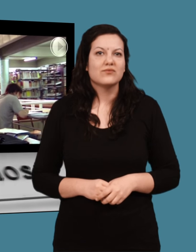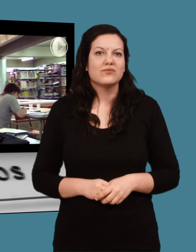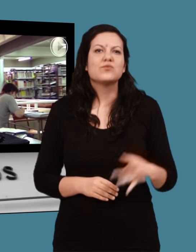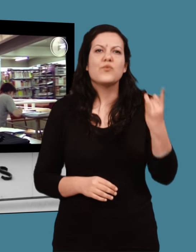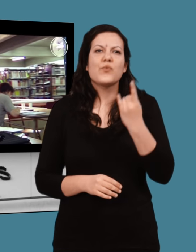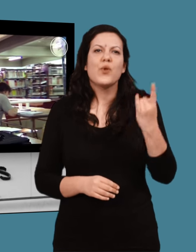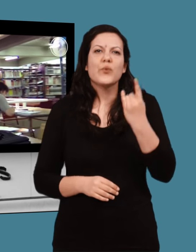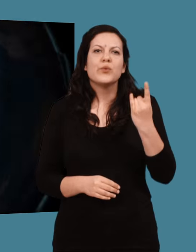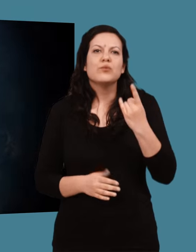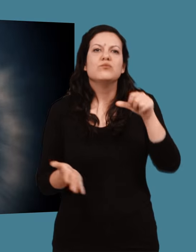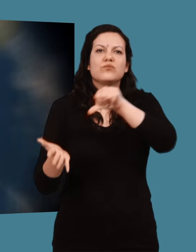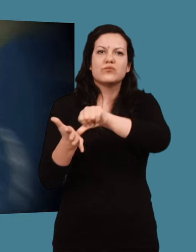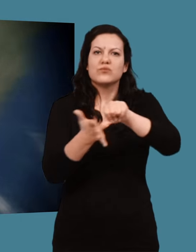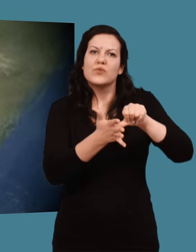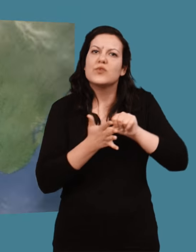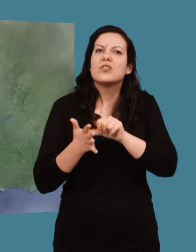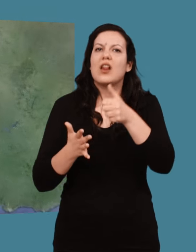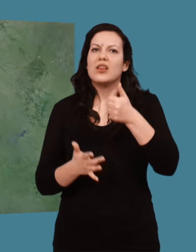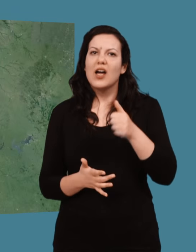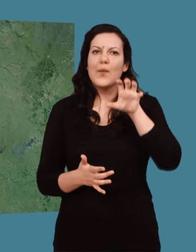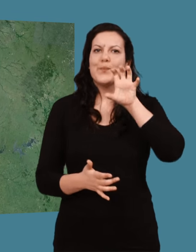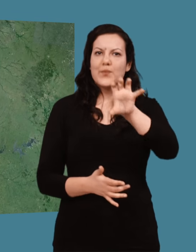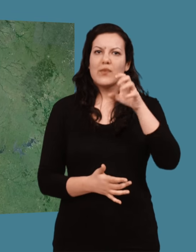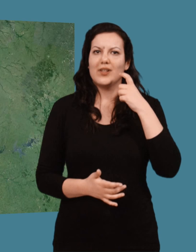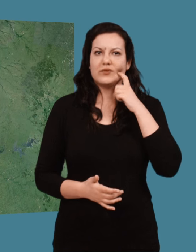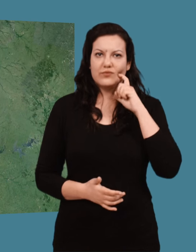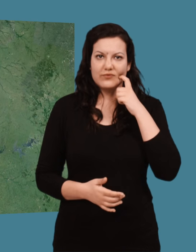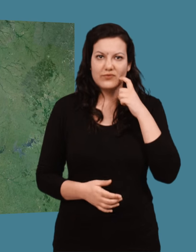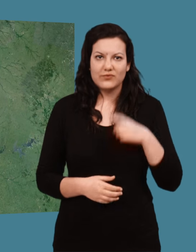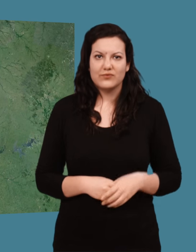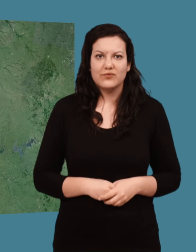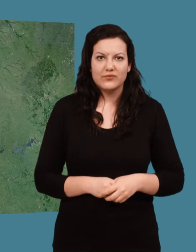Nuestra Universidad está estratégicamente ubicada en seis ciudades de la provincia de Entre Ríos